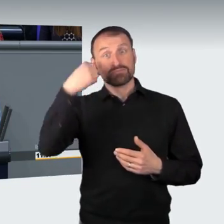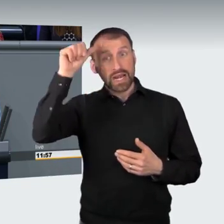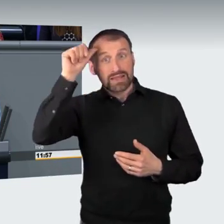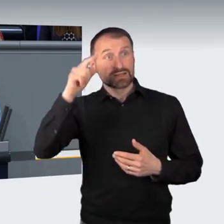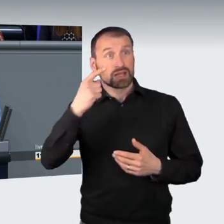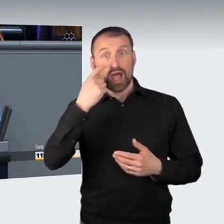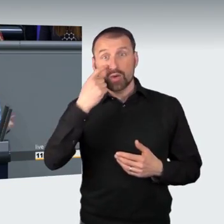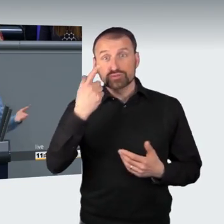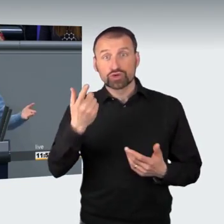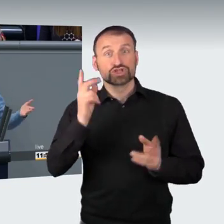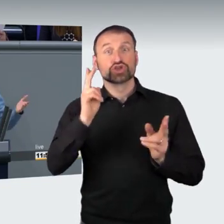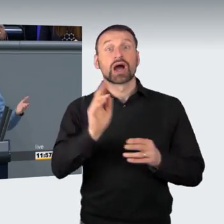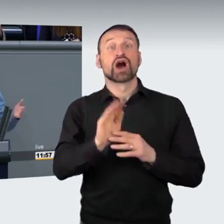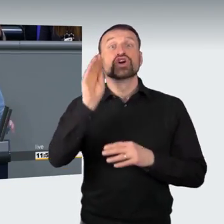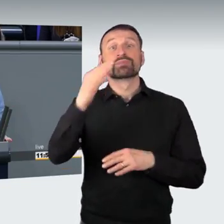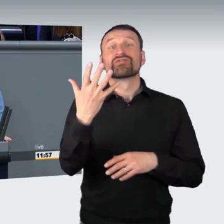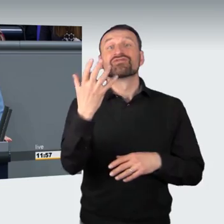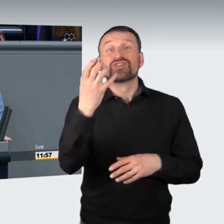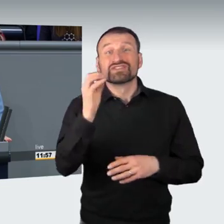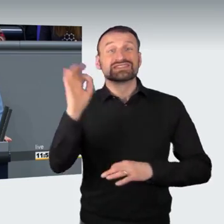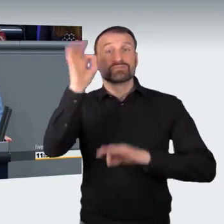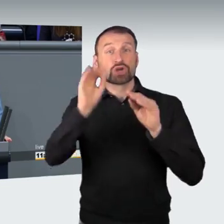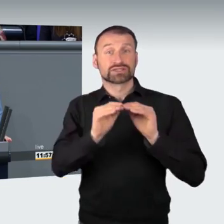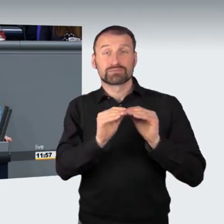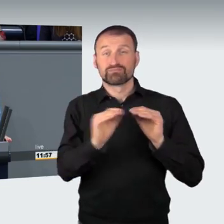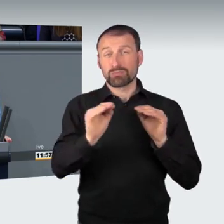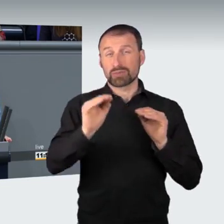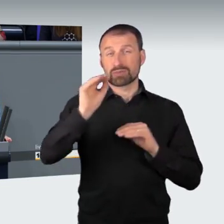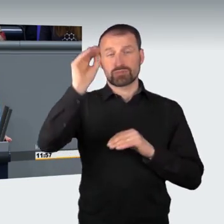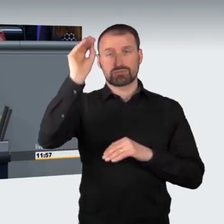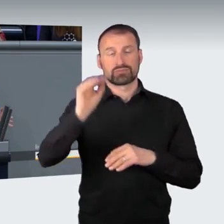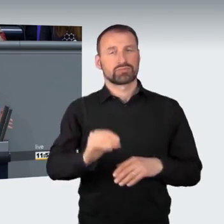um über 50 Prozent gestiegen. Eine bessere Anlage als in Mietwohnungen